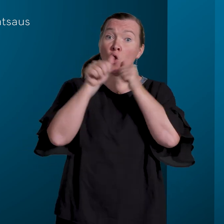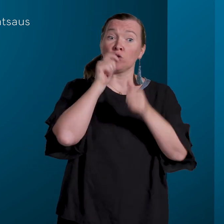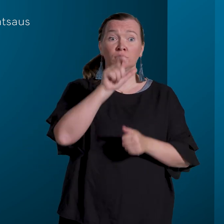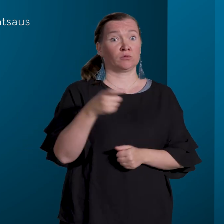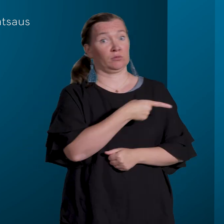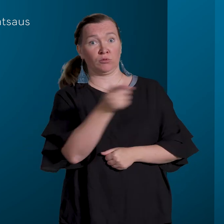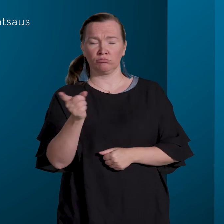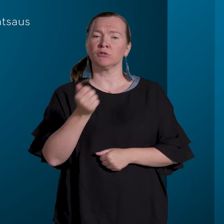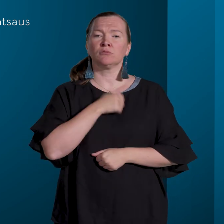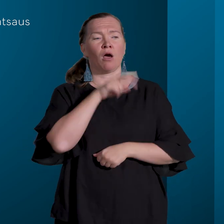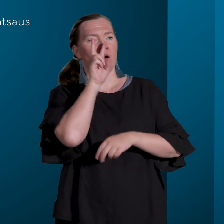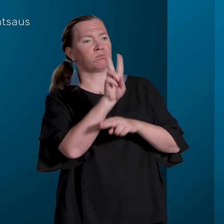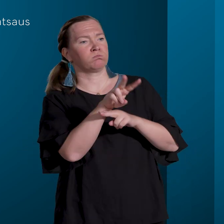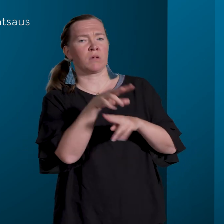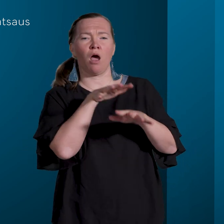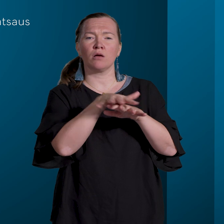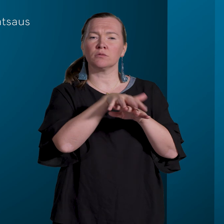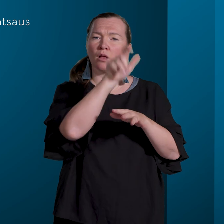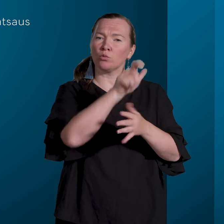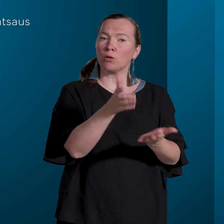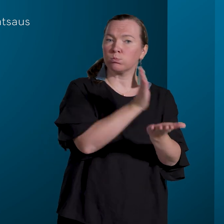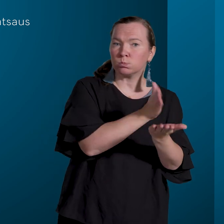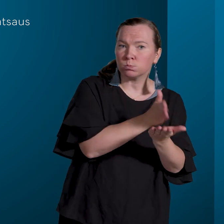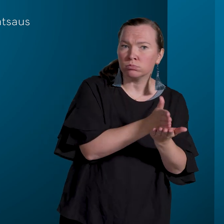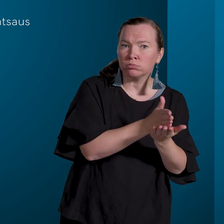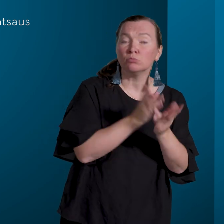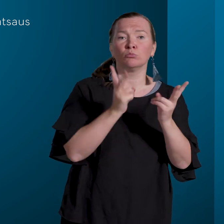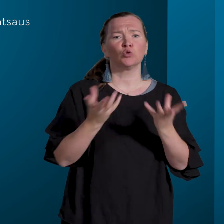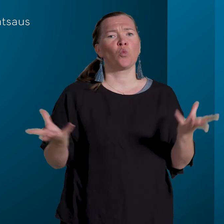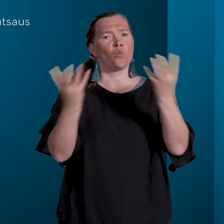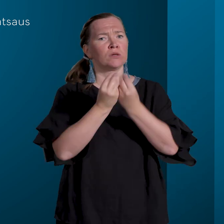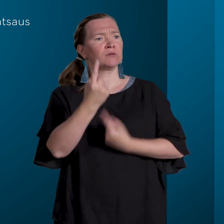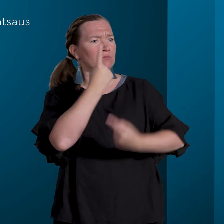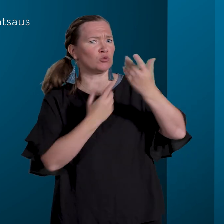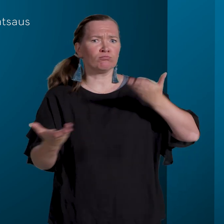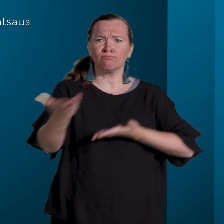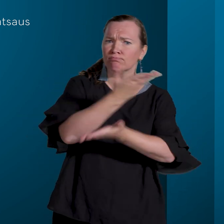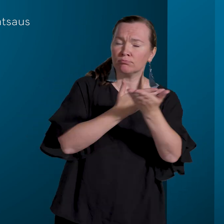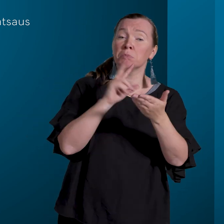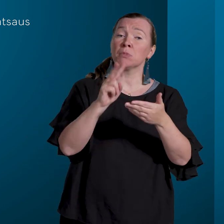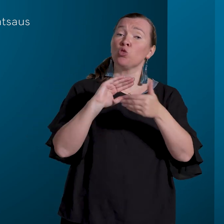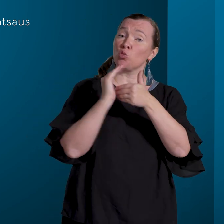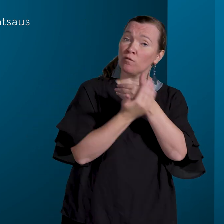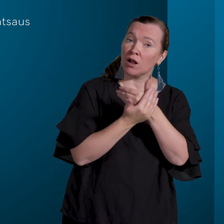ja sen aikana osallistujat pääsevät seuraamaan asiantuntijaluentoja - ja osallistumaan keskusteluihin turvallisessa -